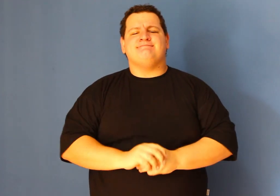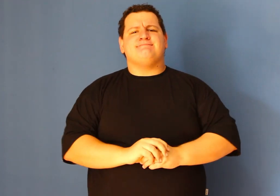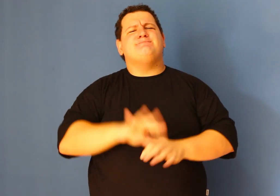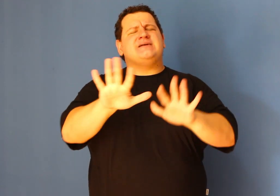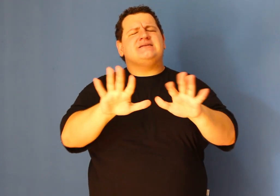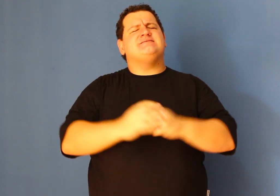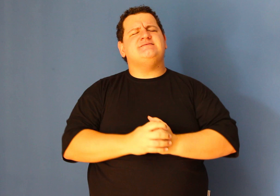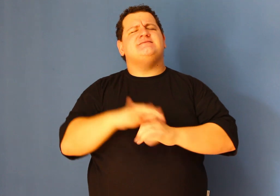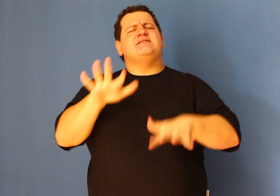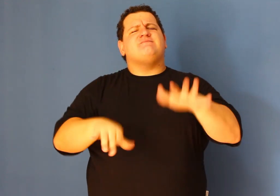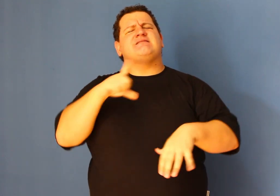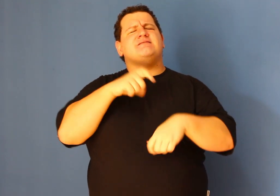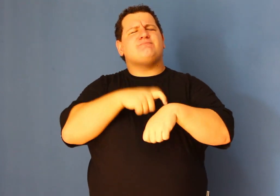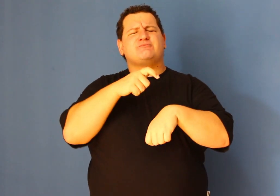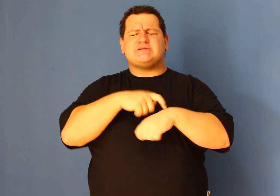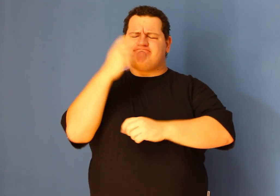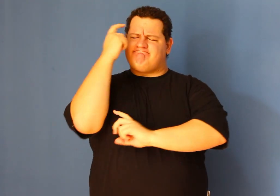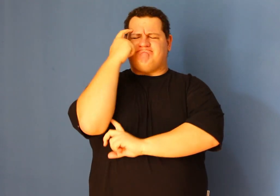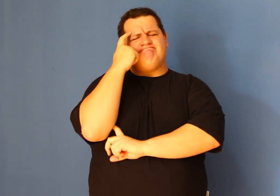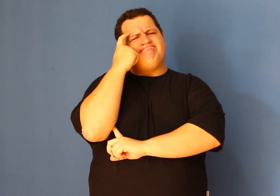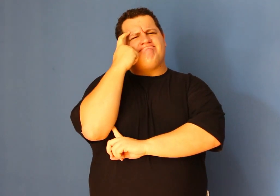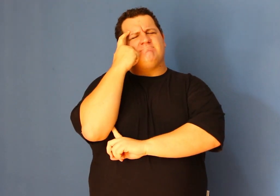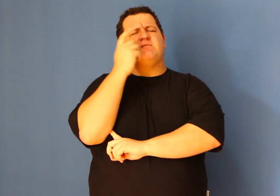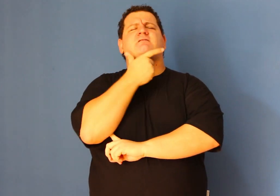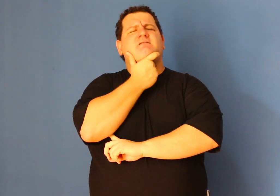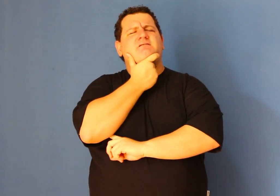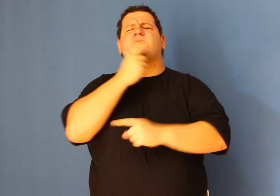Mas, em algum momento, temos dúvidas.